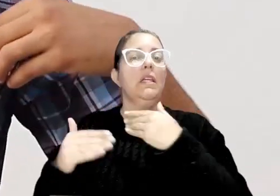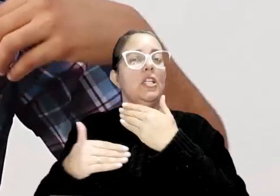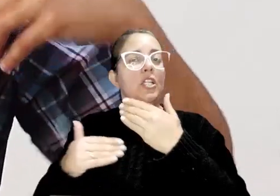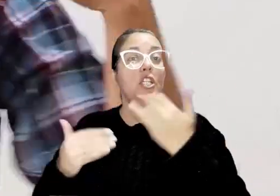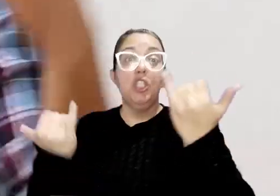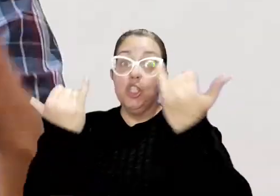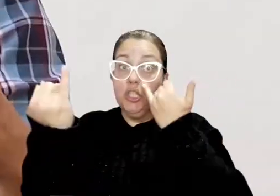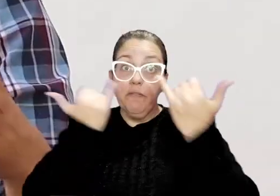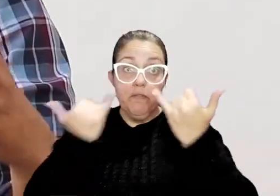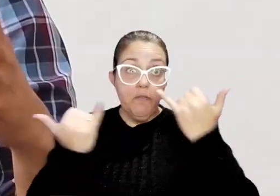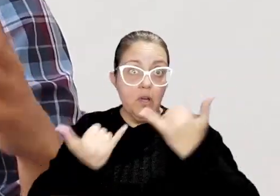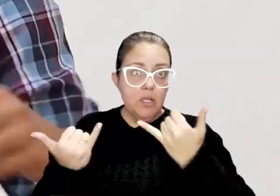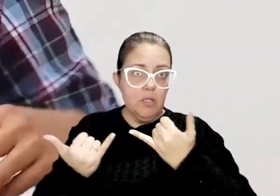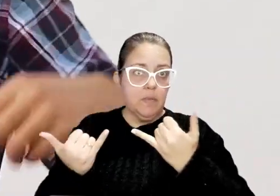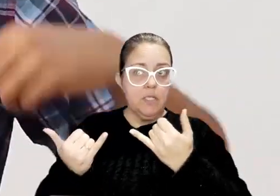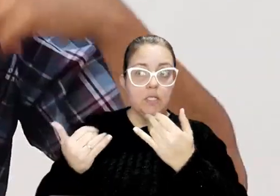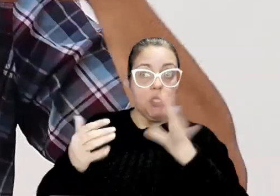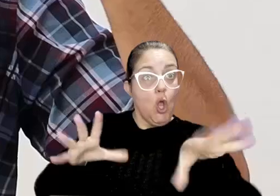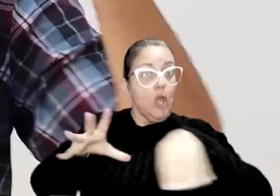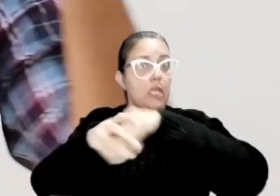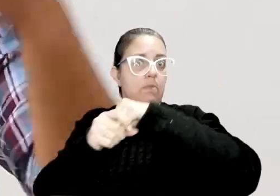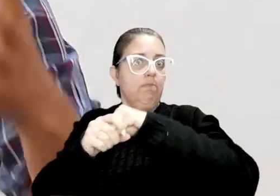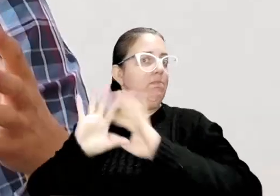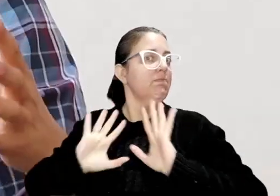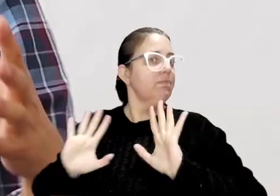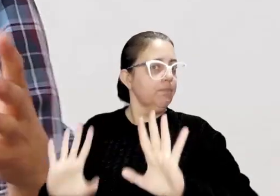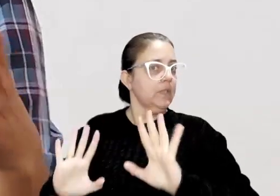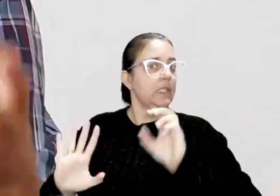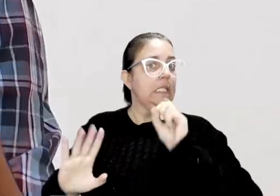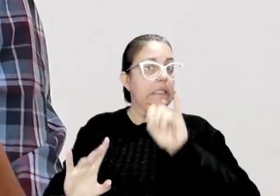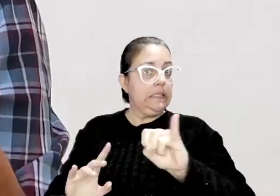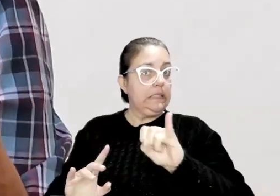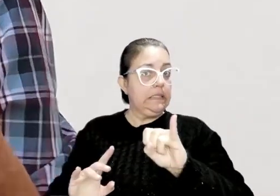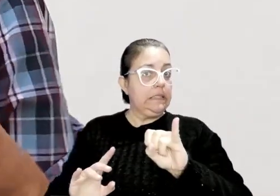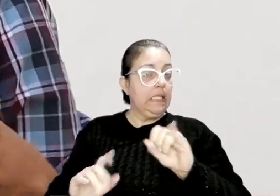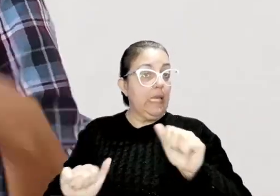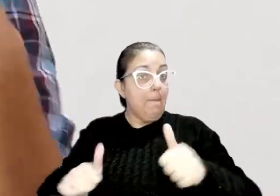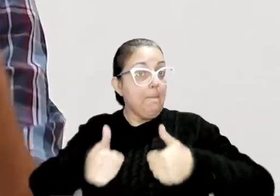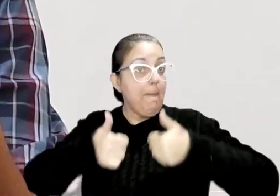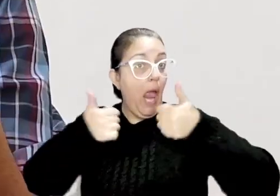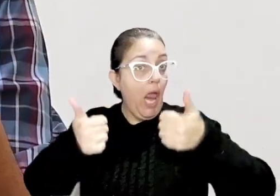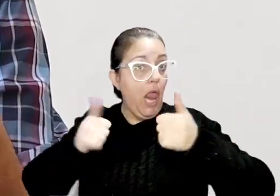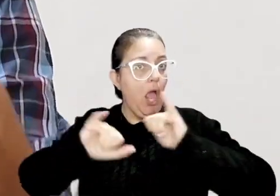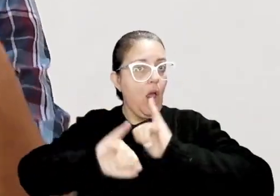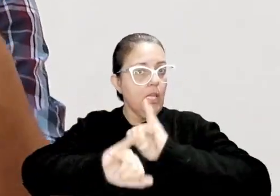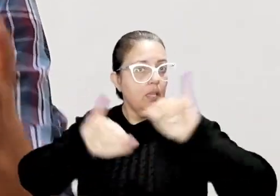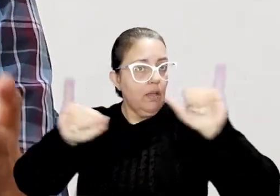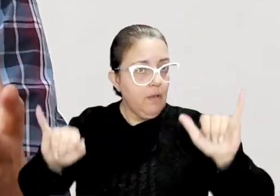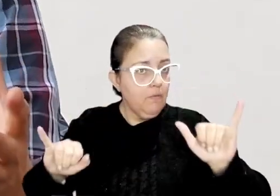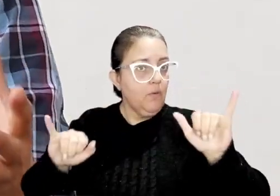a melhor informação possível a maior quantidade de informação possível para um processo de avaliação